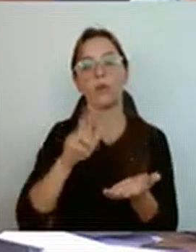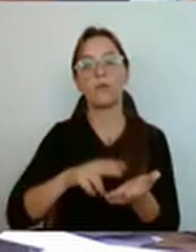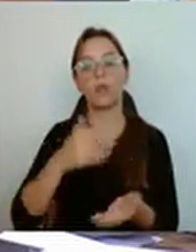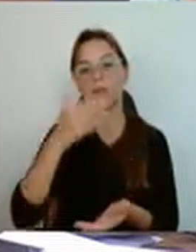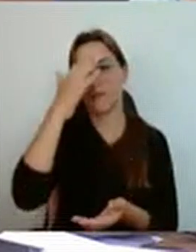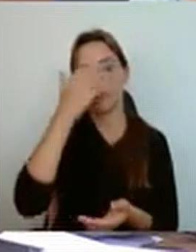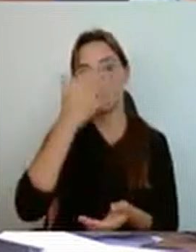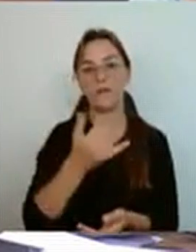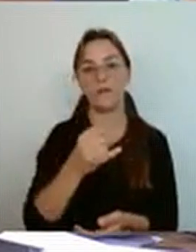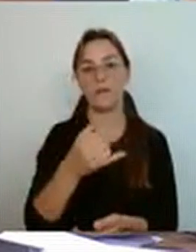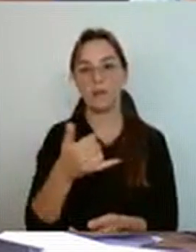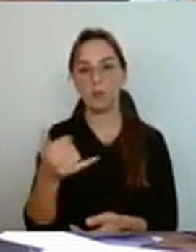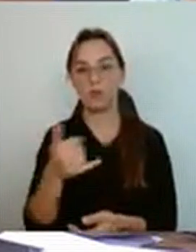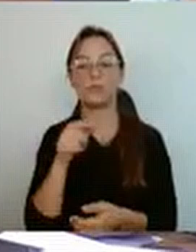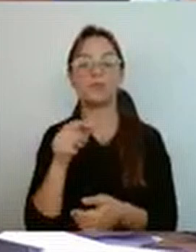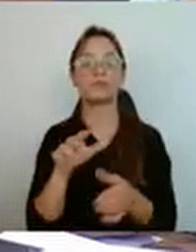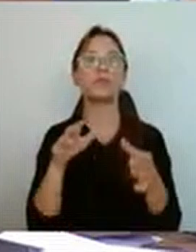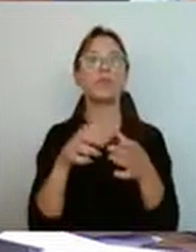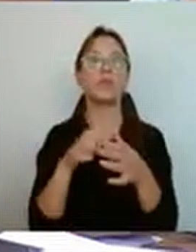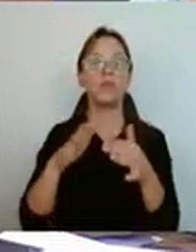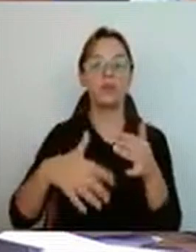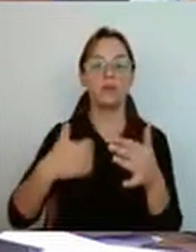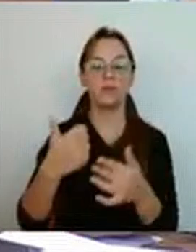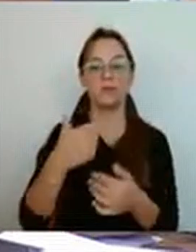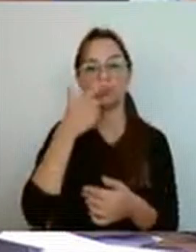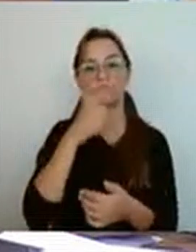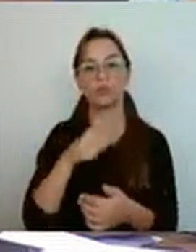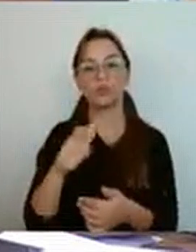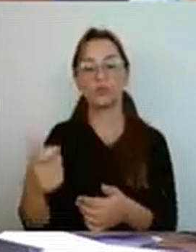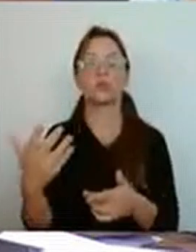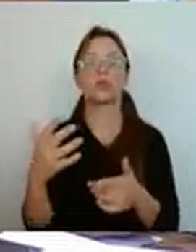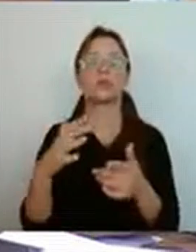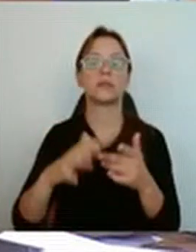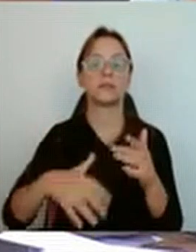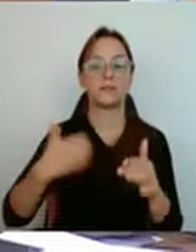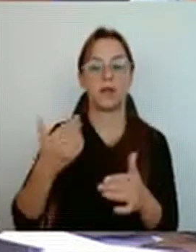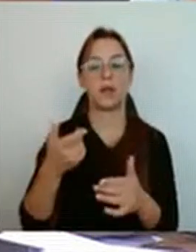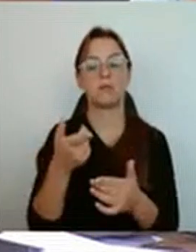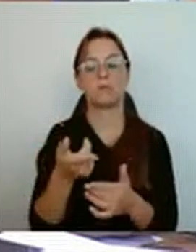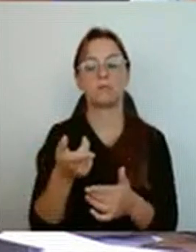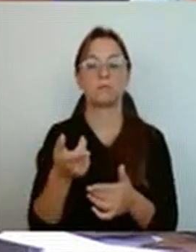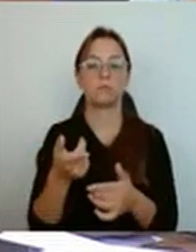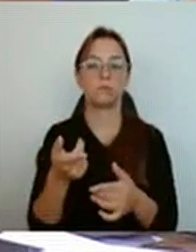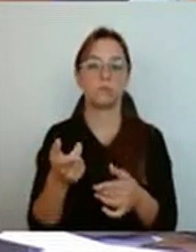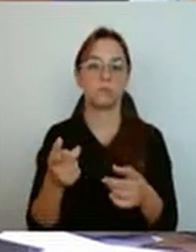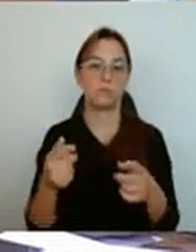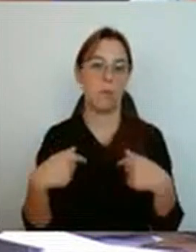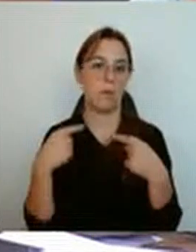da Assembleia composta por elementos da Assembleia e caberia à mesma votar a